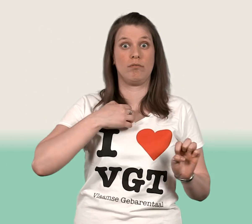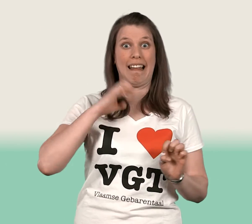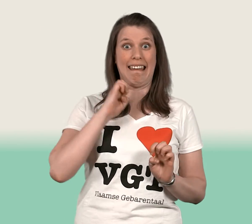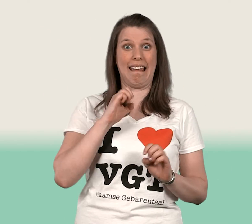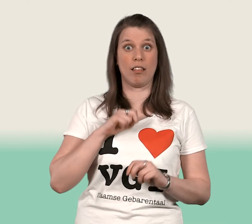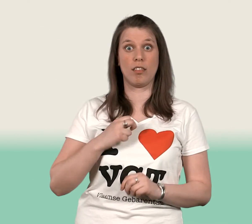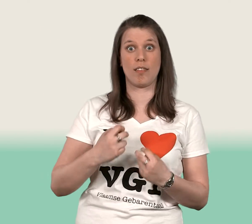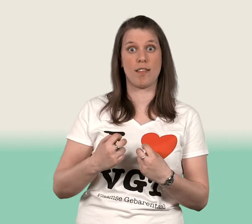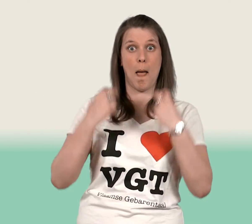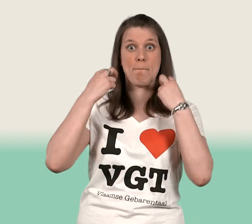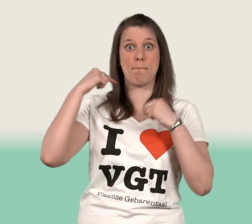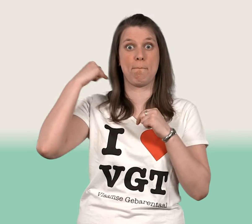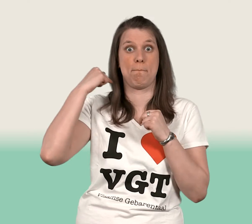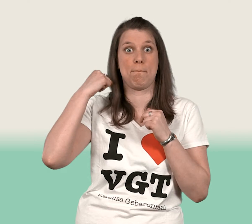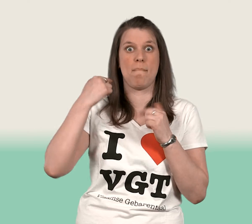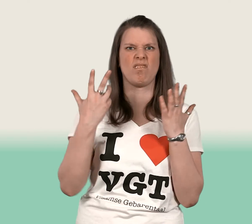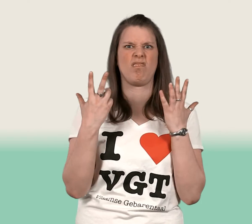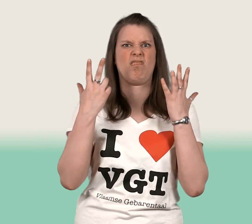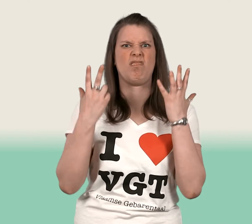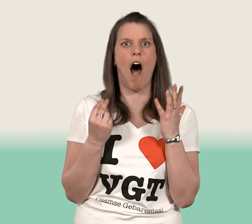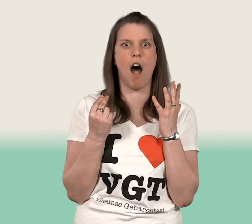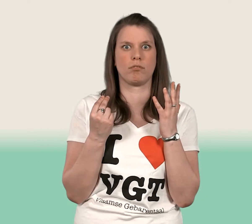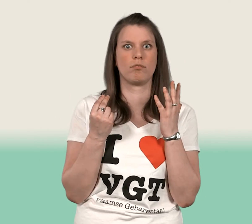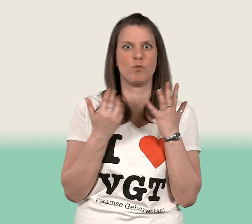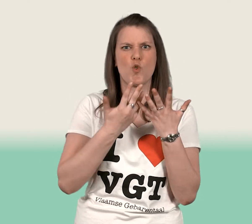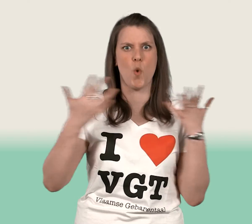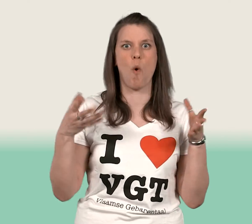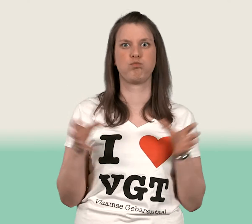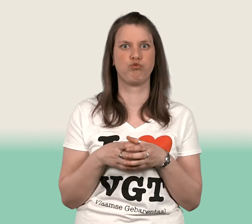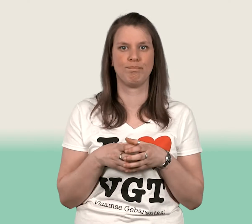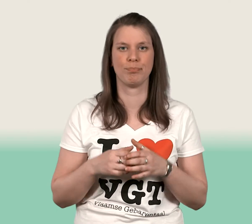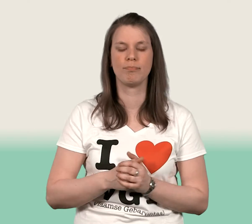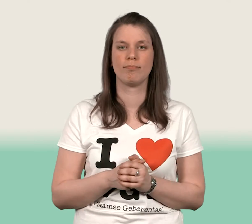In groep E komen rond 80 deelnemers samen.